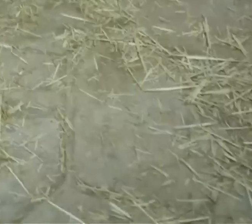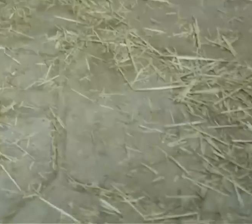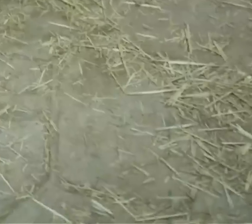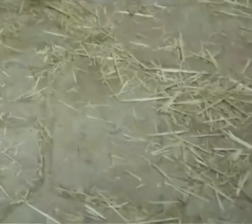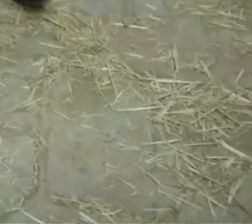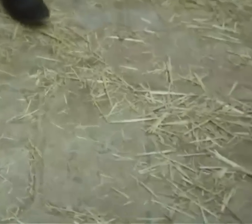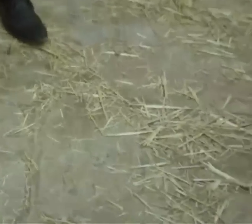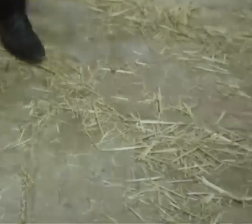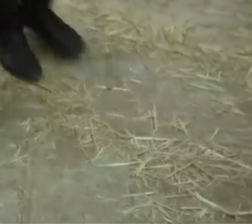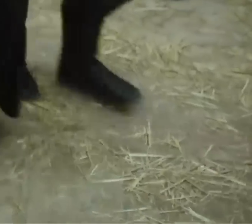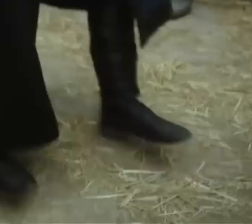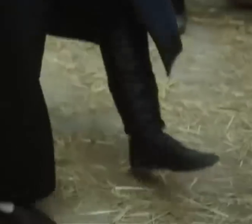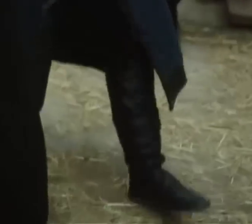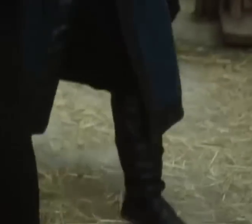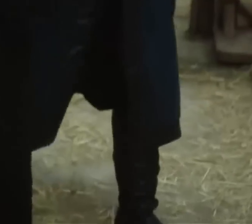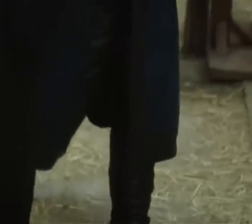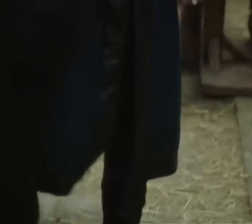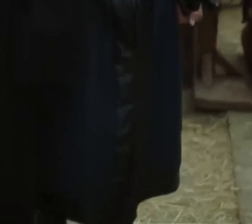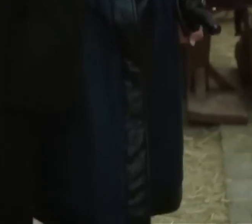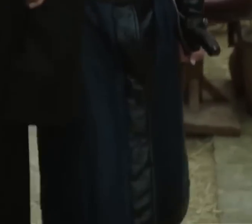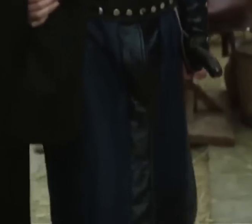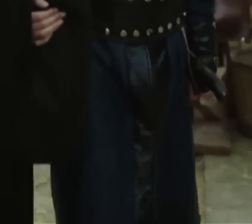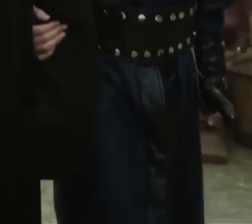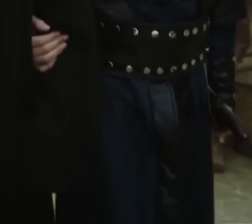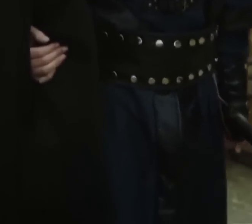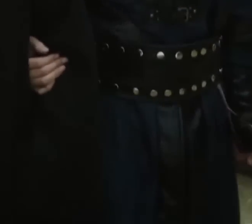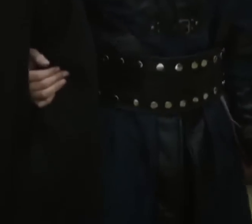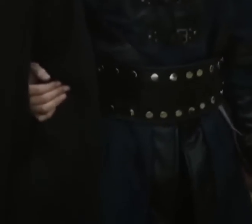(Müzik - Gerilim)